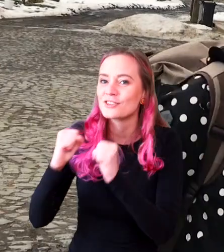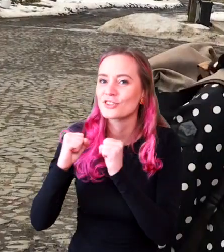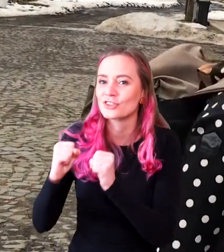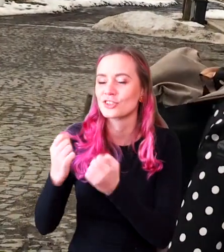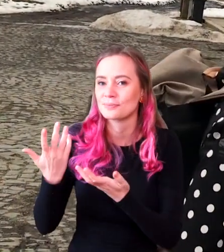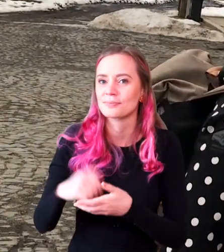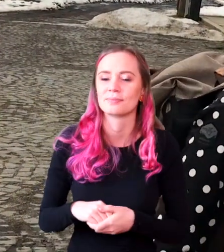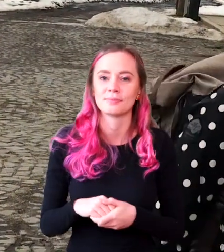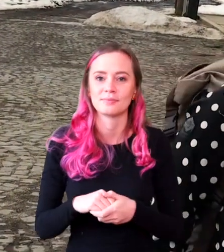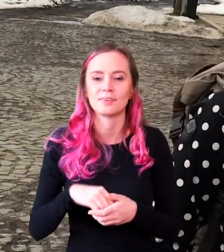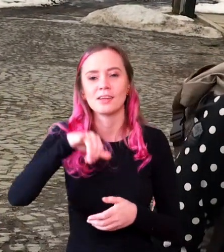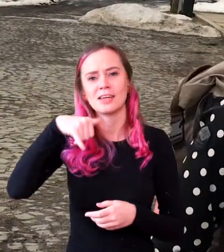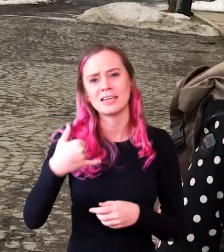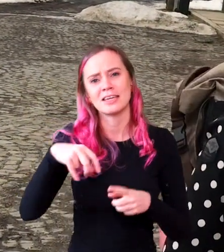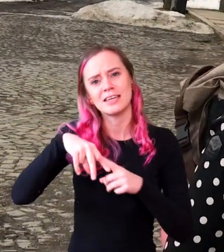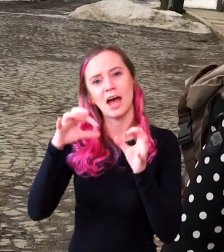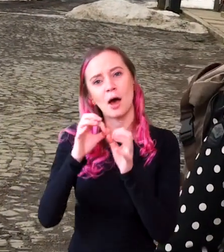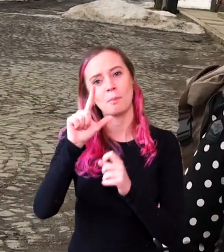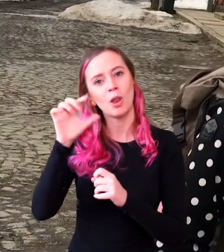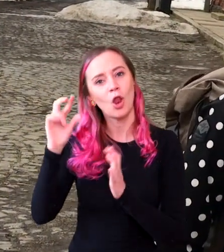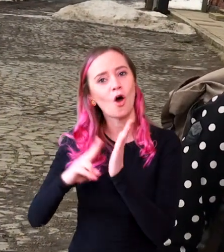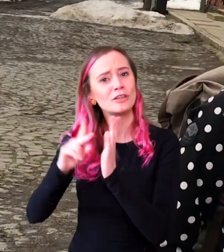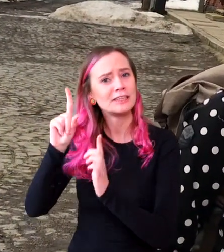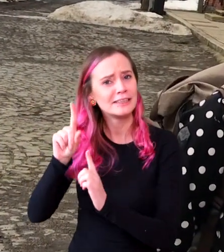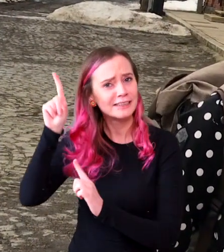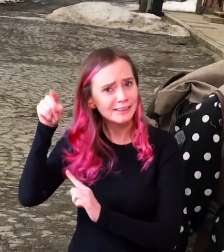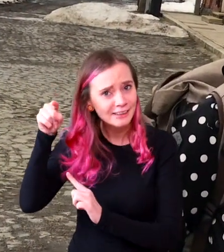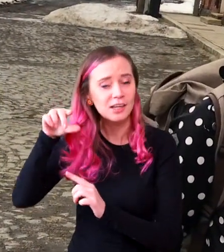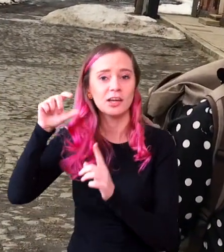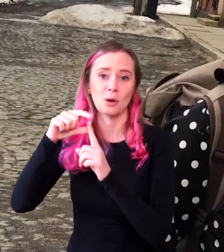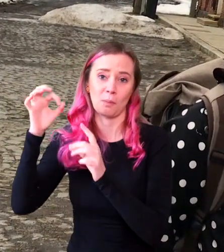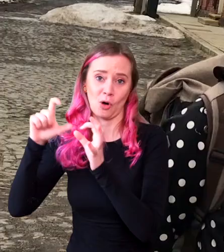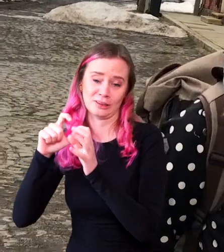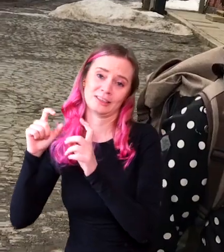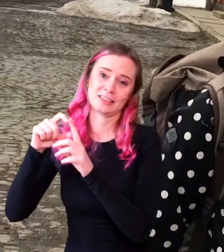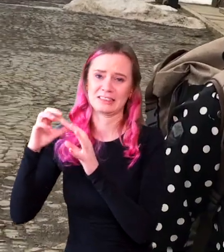Eee, Jabloníí, v pod..ješt..(anglický přízvuk)